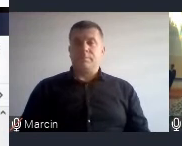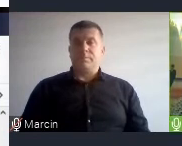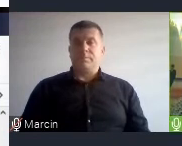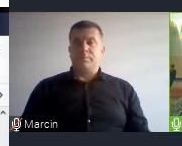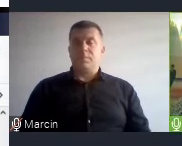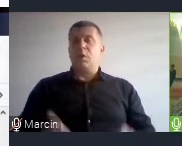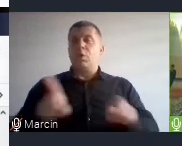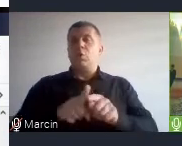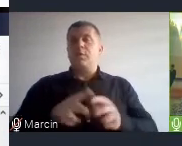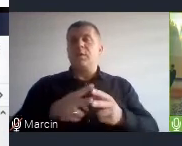Również w zakresie prac budowalnych?